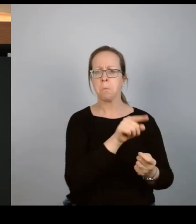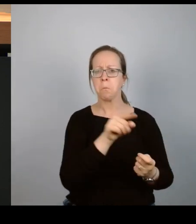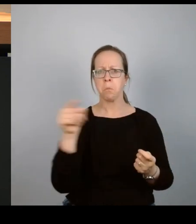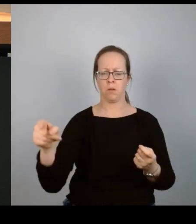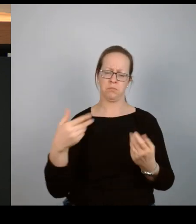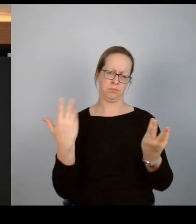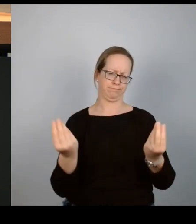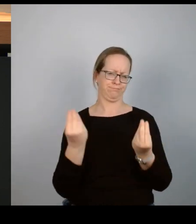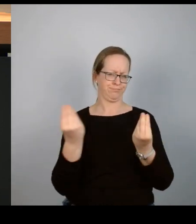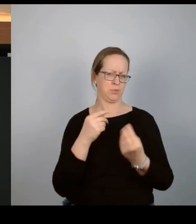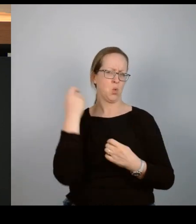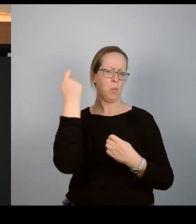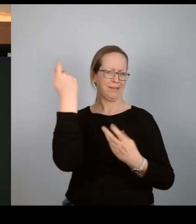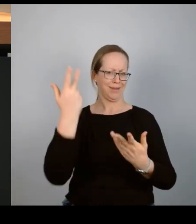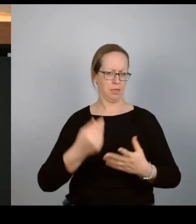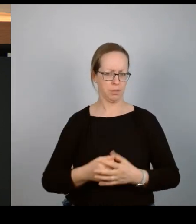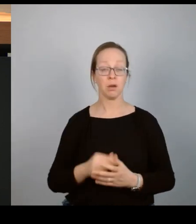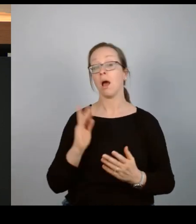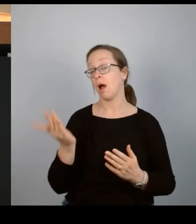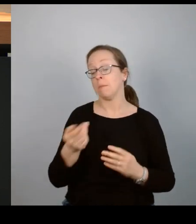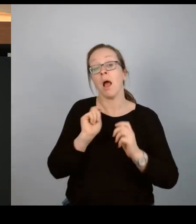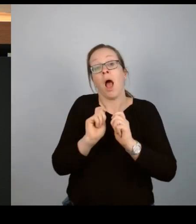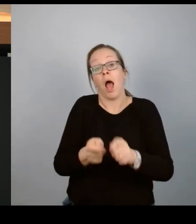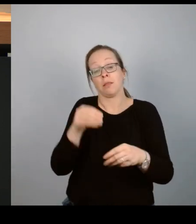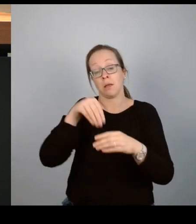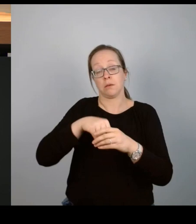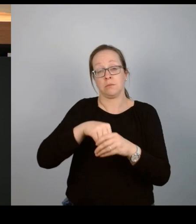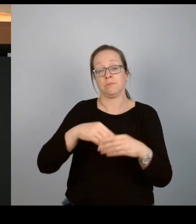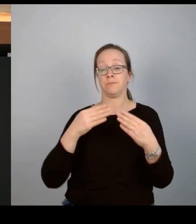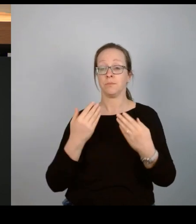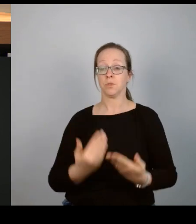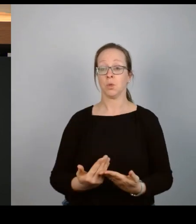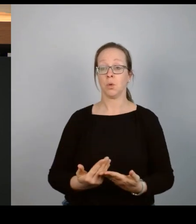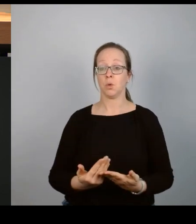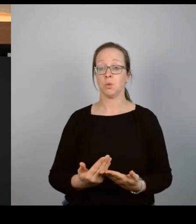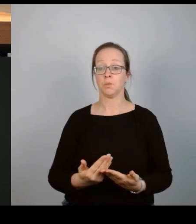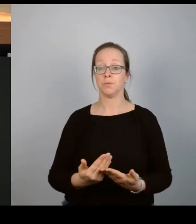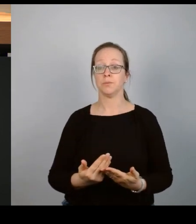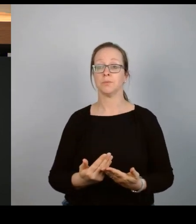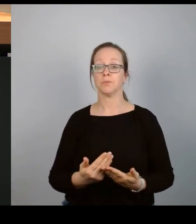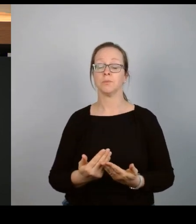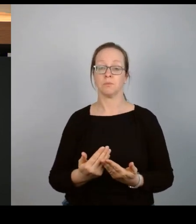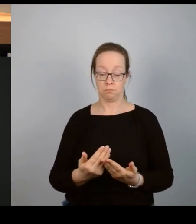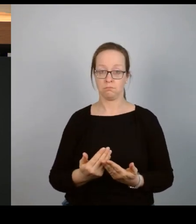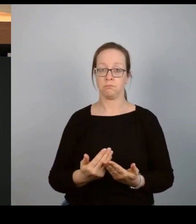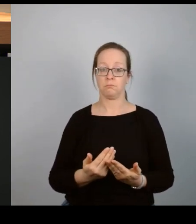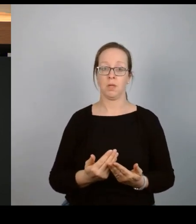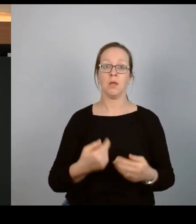Und sie fordern auch auf, dass es jedes Projekt ist sowohl im Land als auch im Bezirk als öffentlich als auch privat.